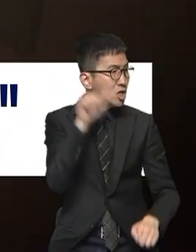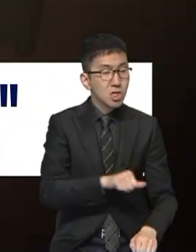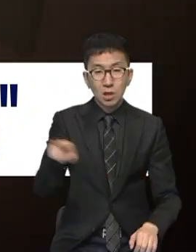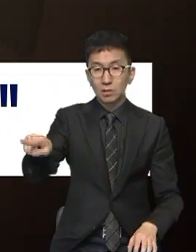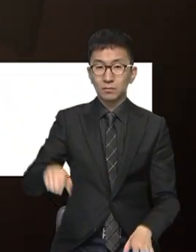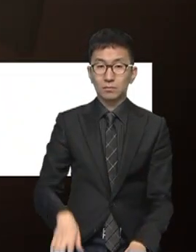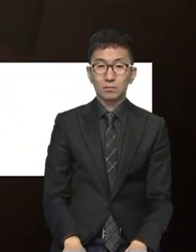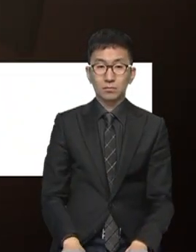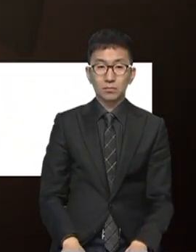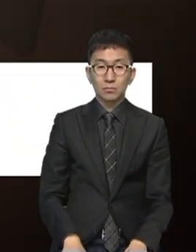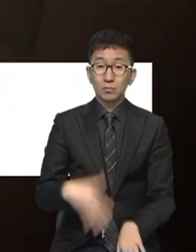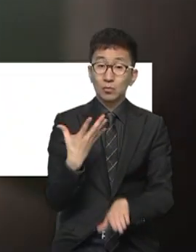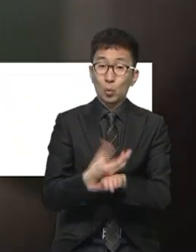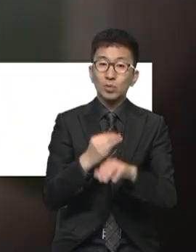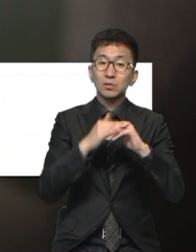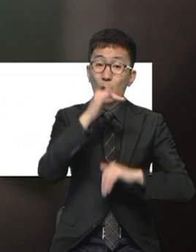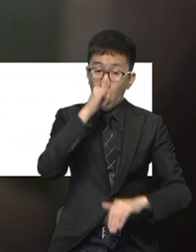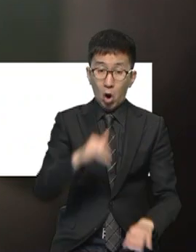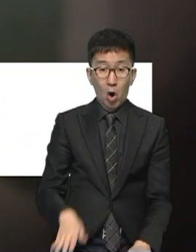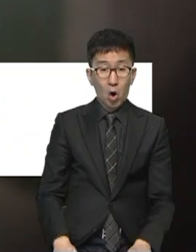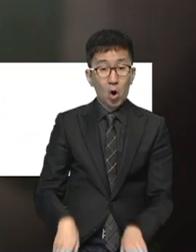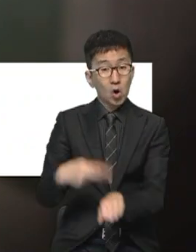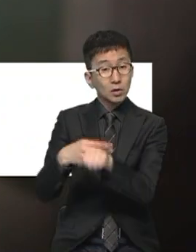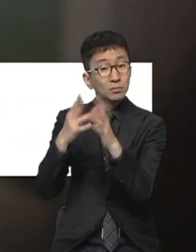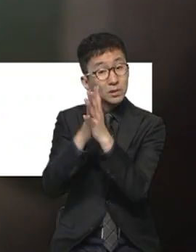알려졌습니다.